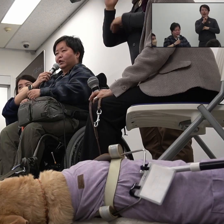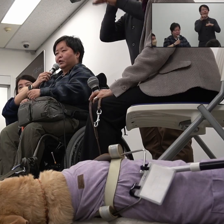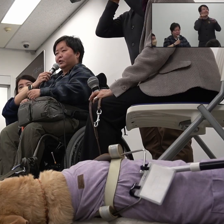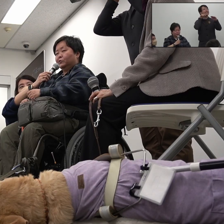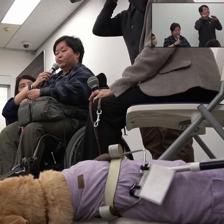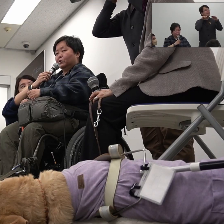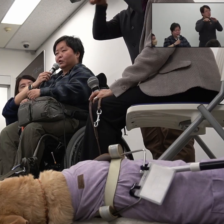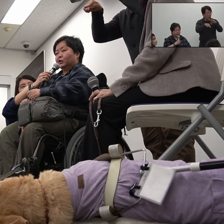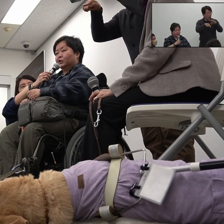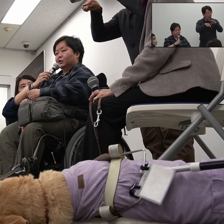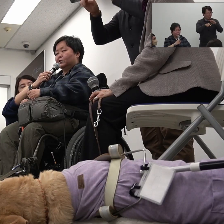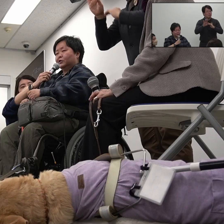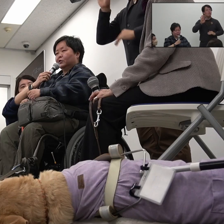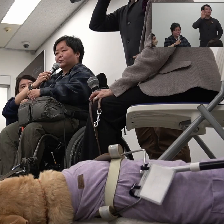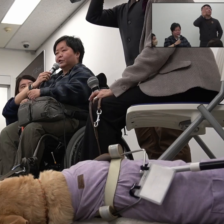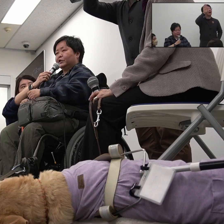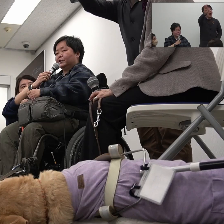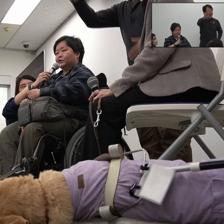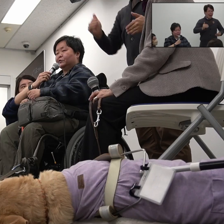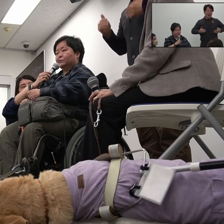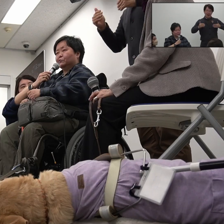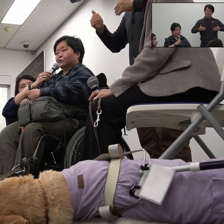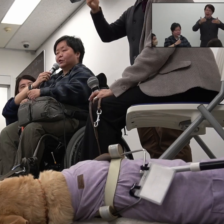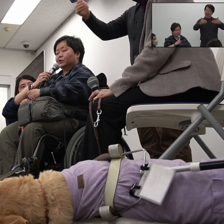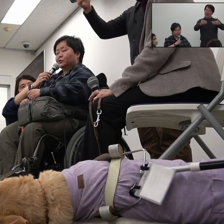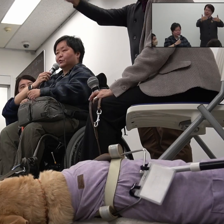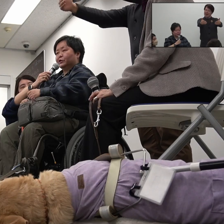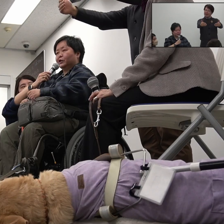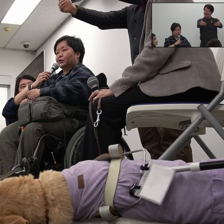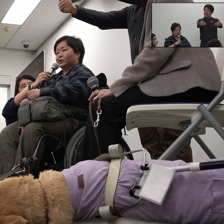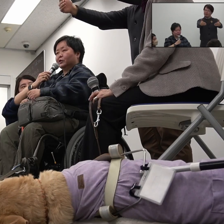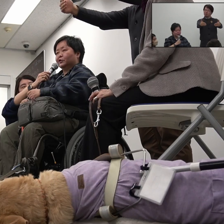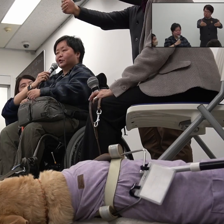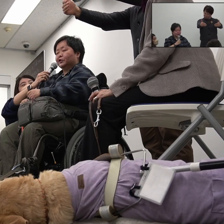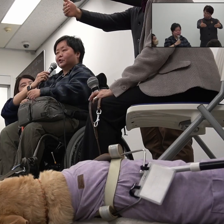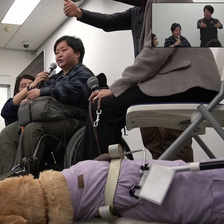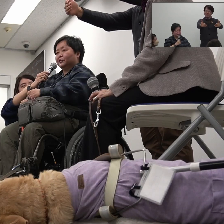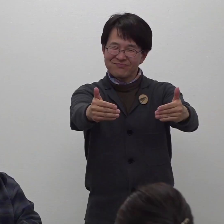佐藤）前へとか前進するそういった感じです